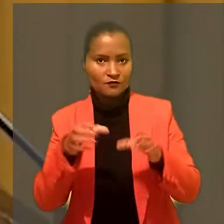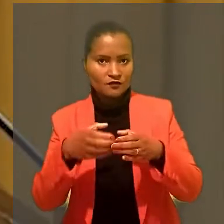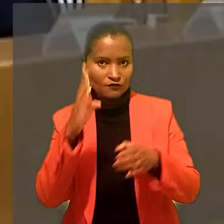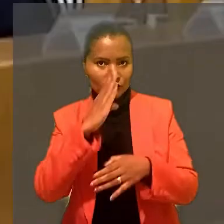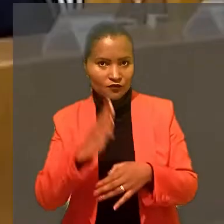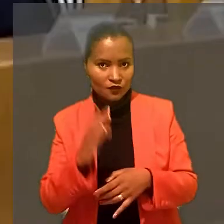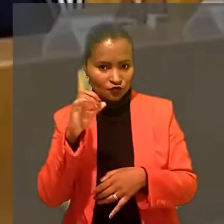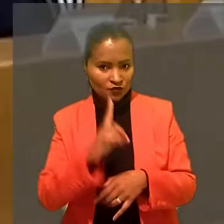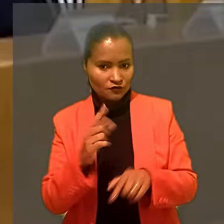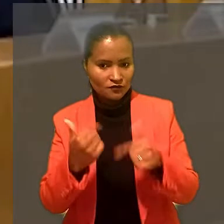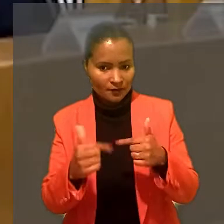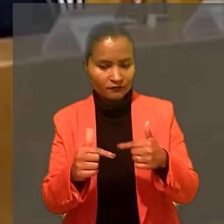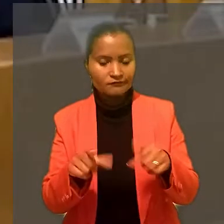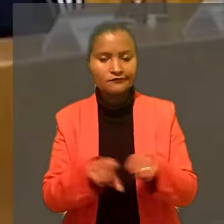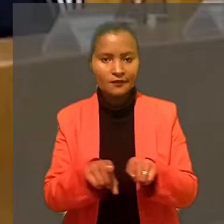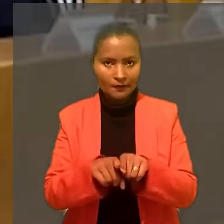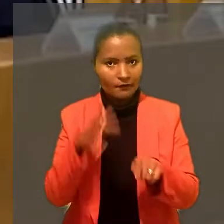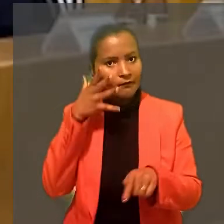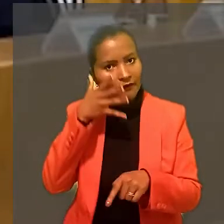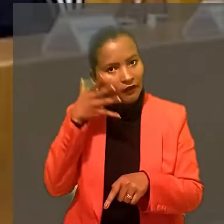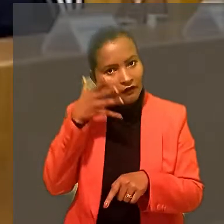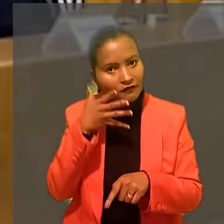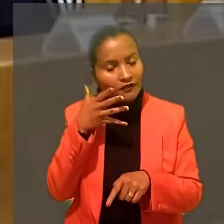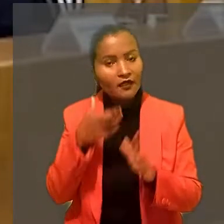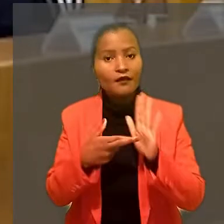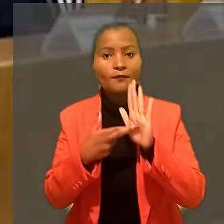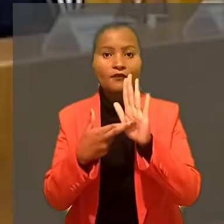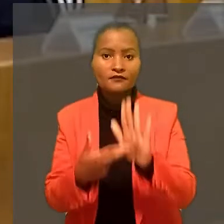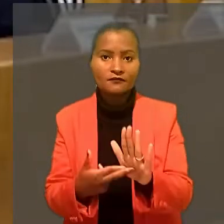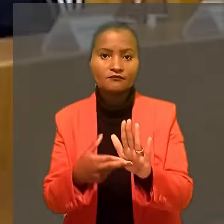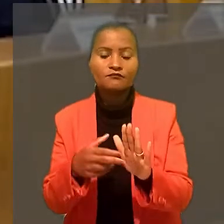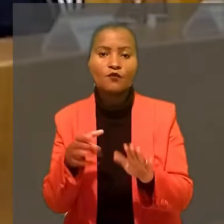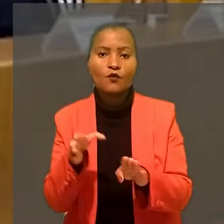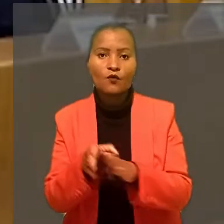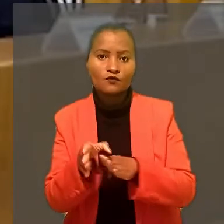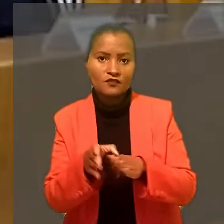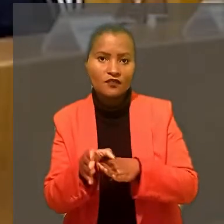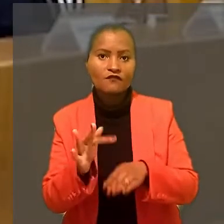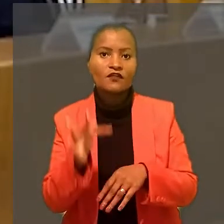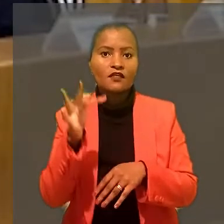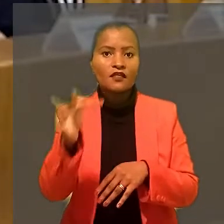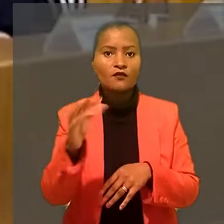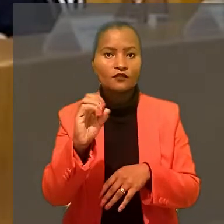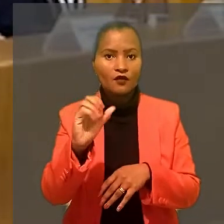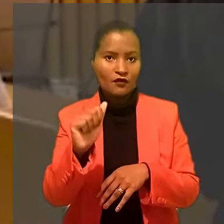como representante do Conselho Federal da Ordem dos Advogados do Brasil.